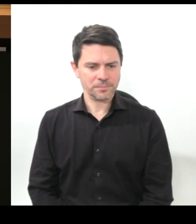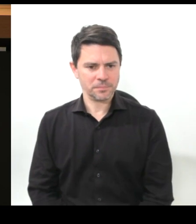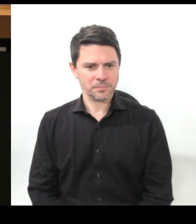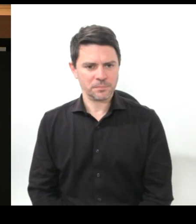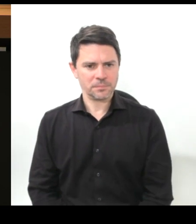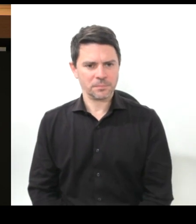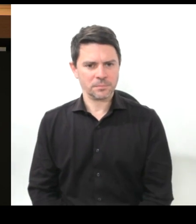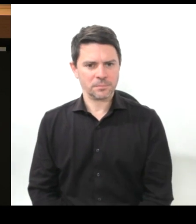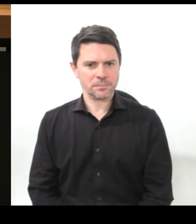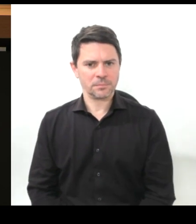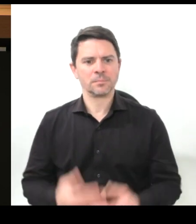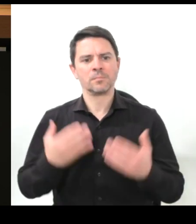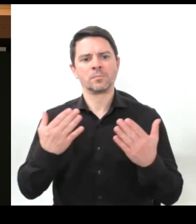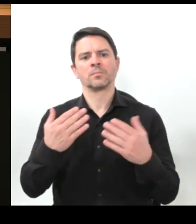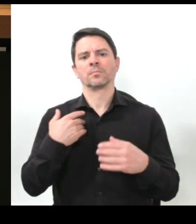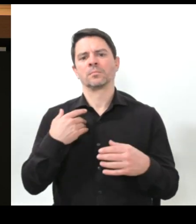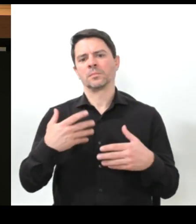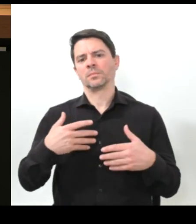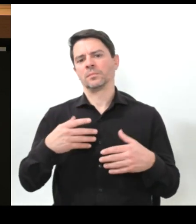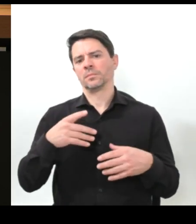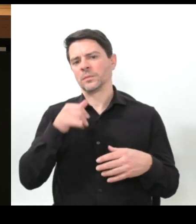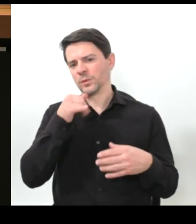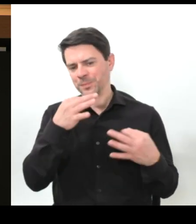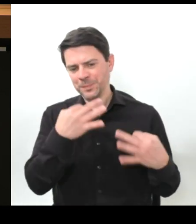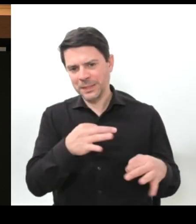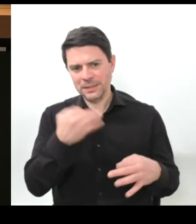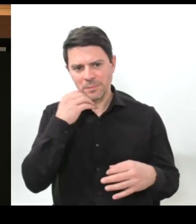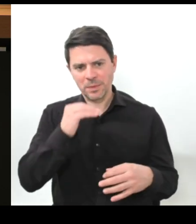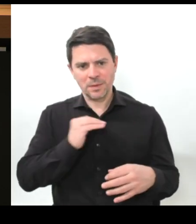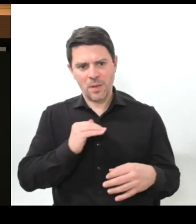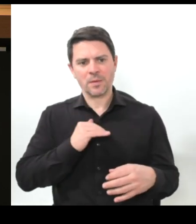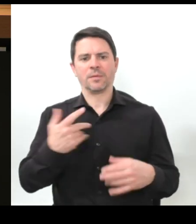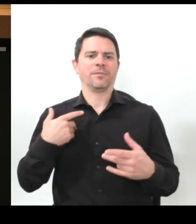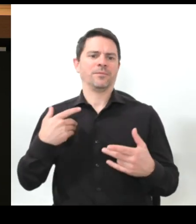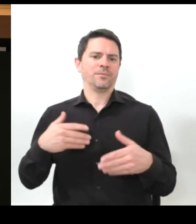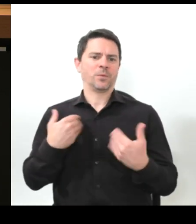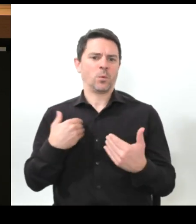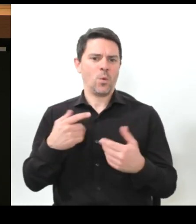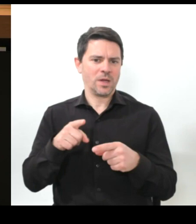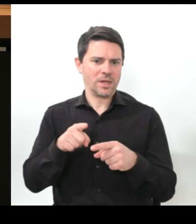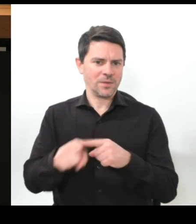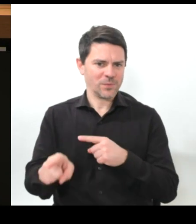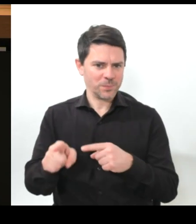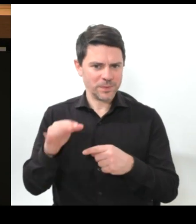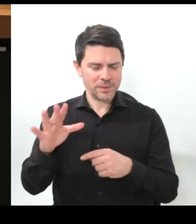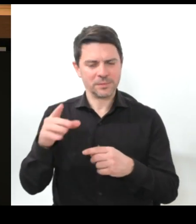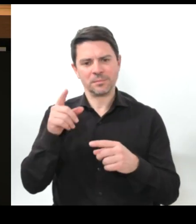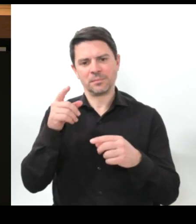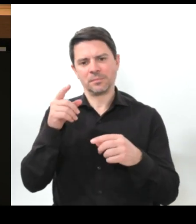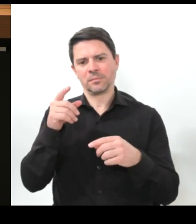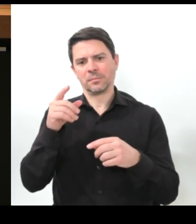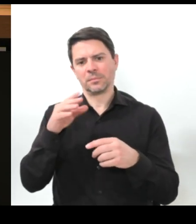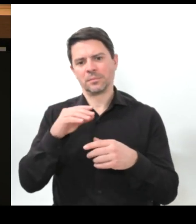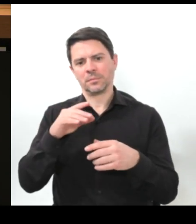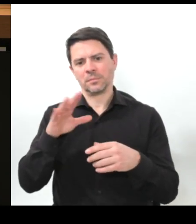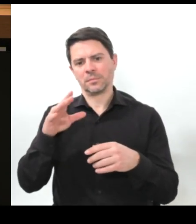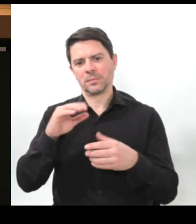Umbau in der Stadt mit höchster Priorität voranzub. Wer selbst auf der Suche nach einer Wohnung in der Stadt ist,